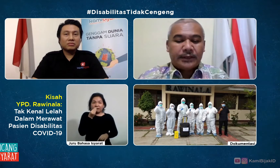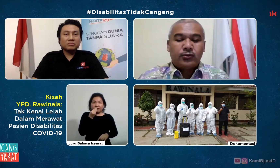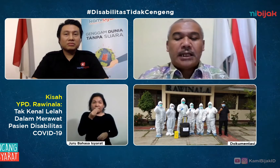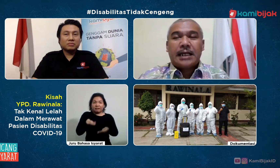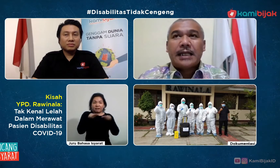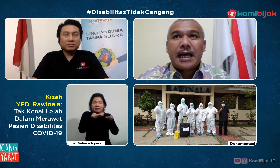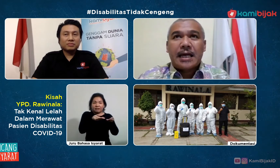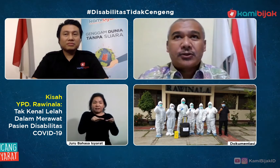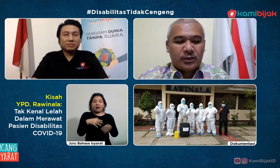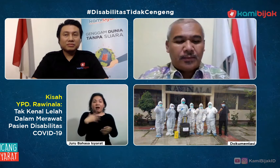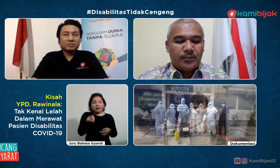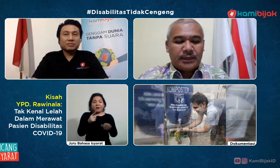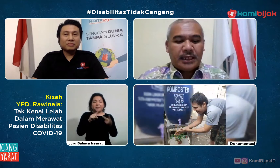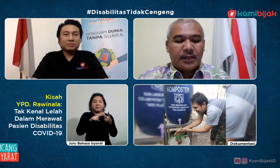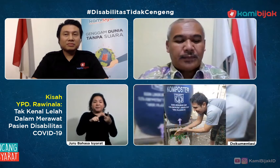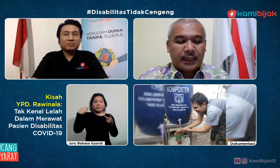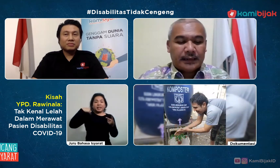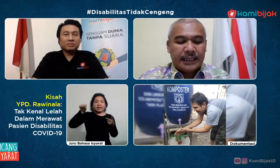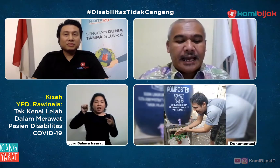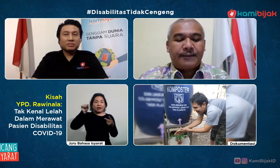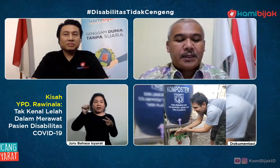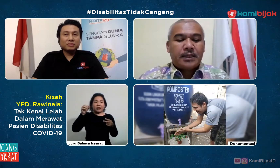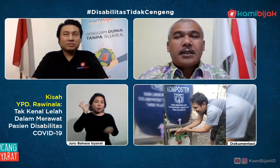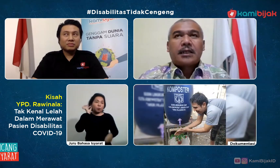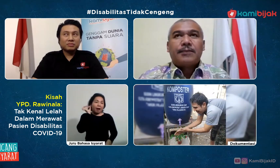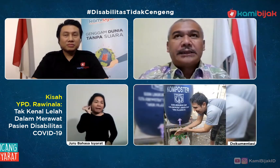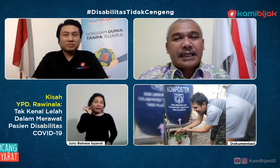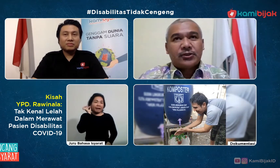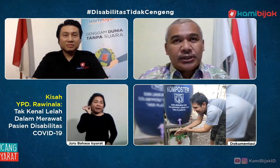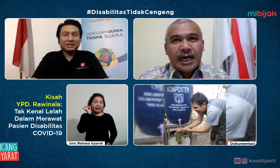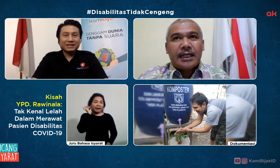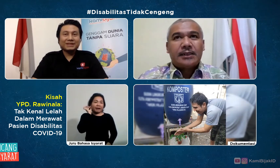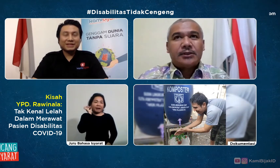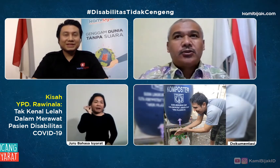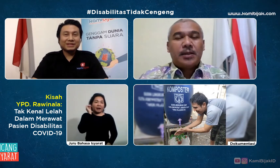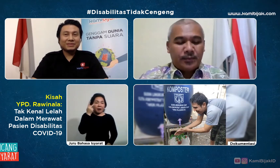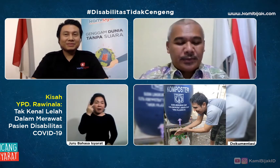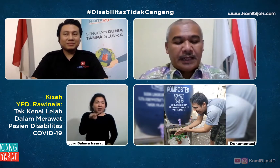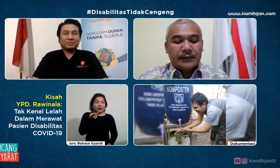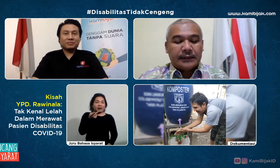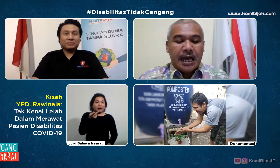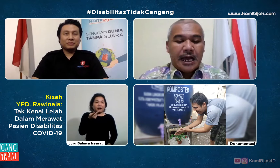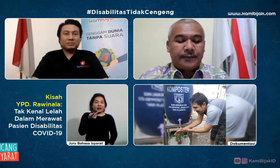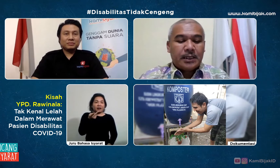dan perlindungan anak juga memberikan perhatian Kementerian Sosial juga memberikan perhatian